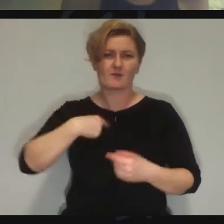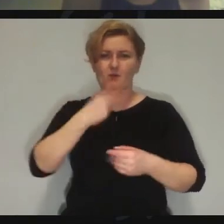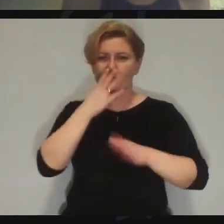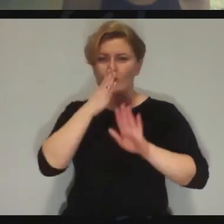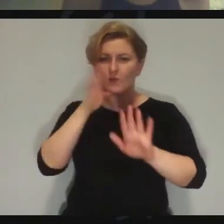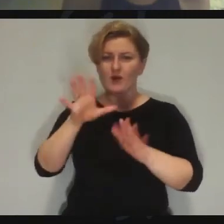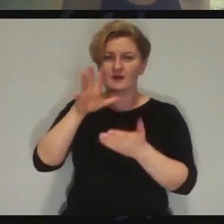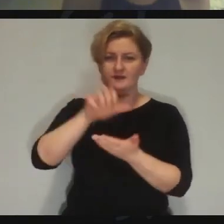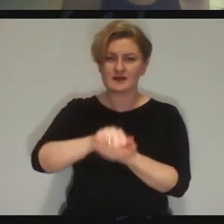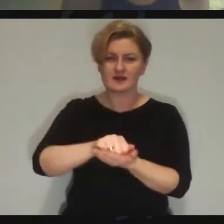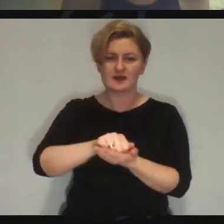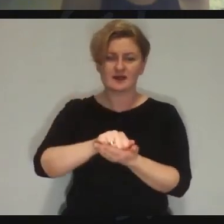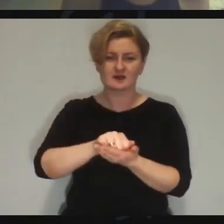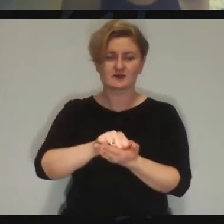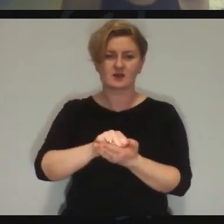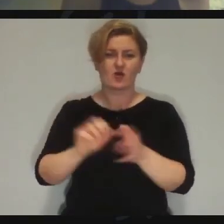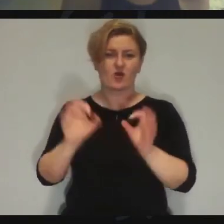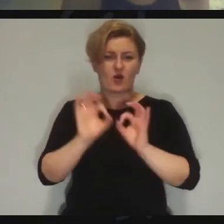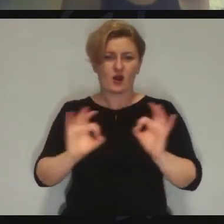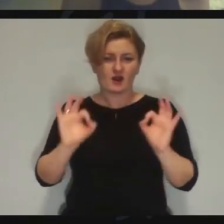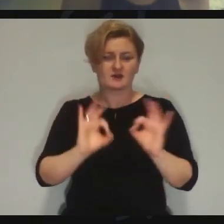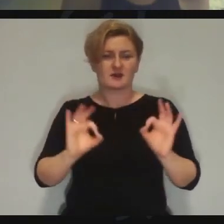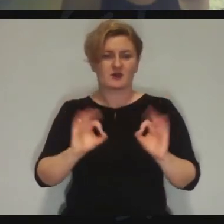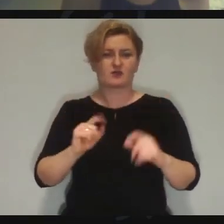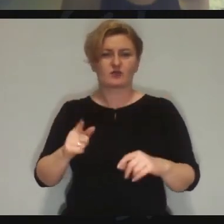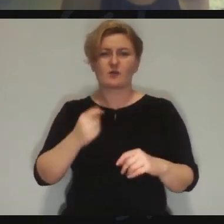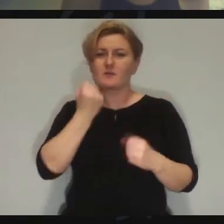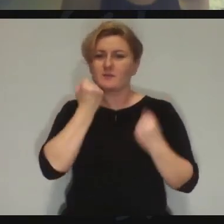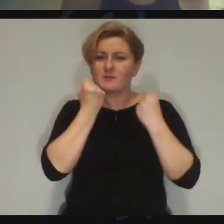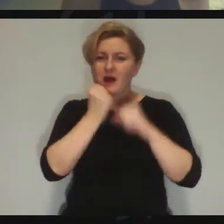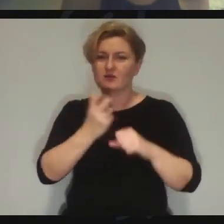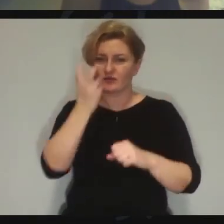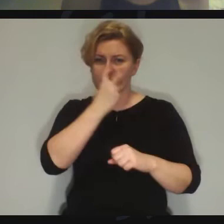a wtedy okazało się, że to bardzo interesuje tych chłopców.